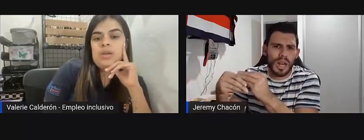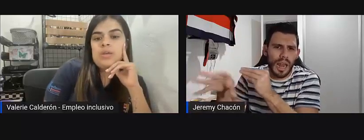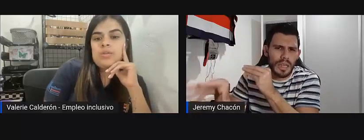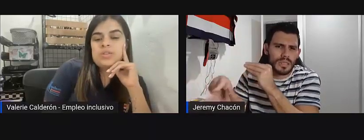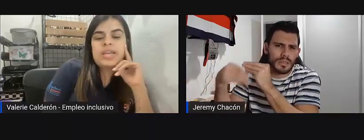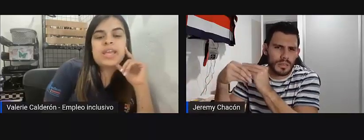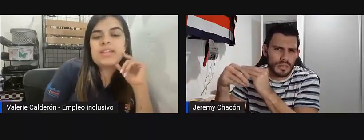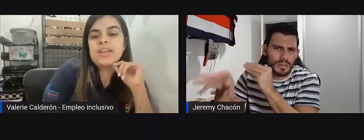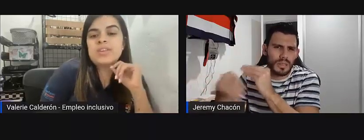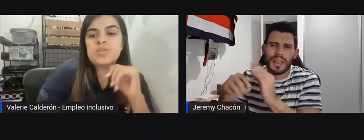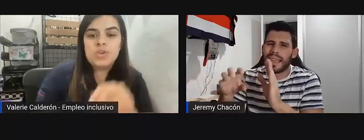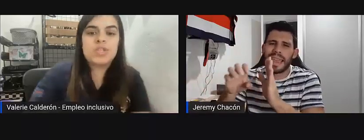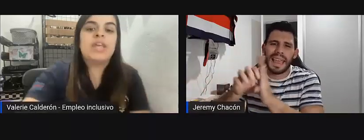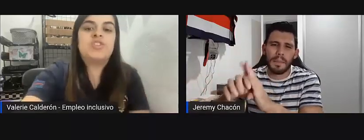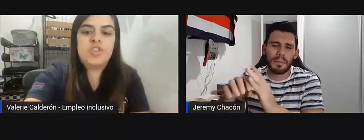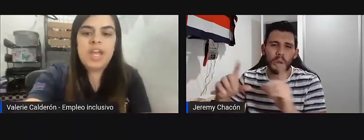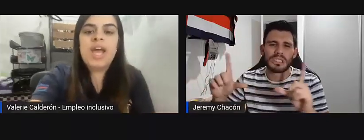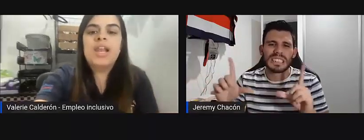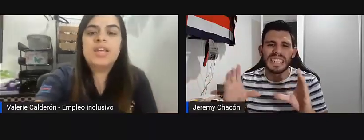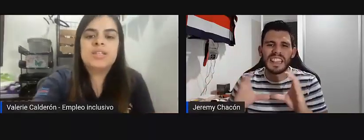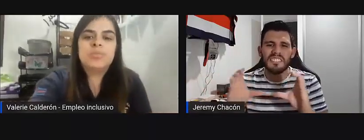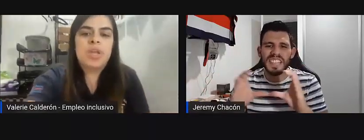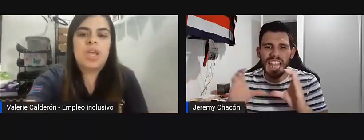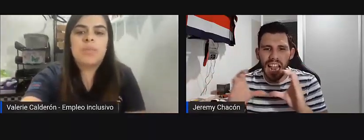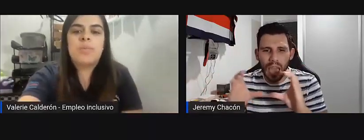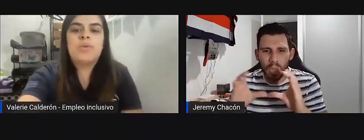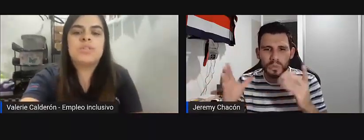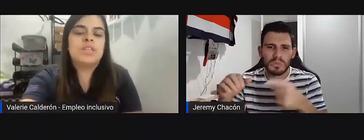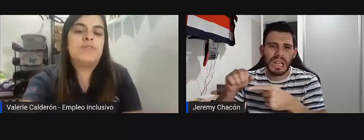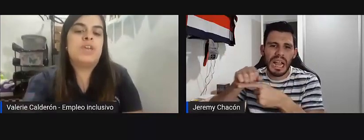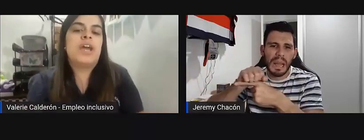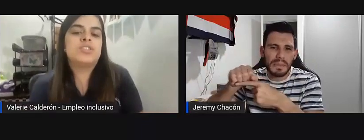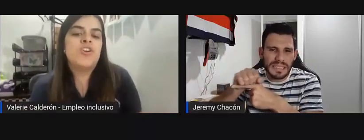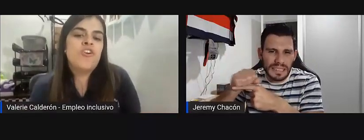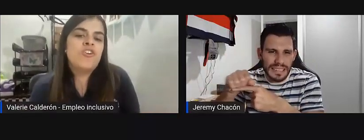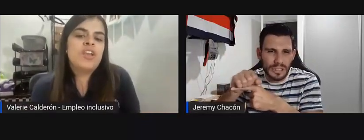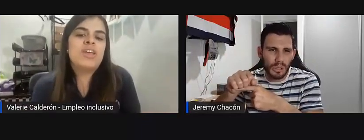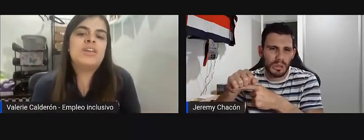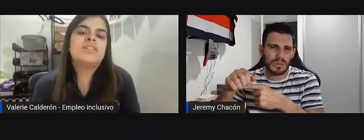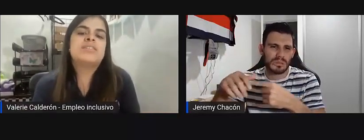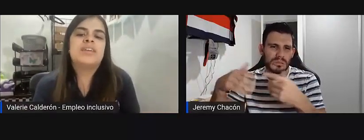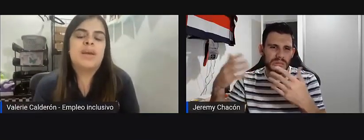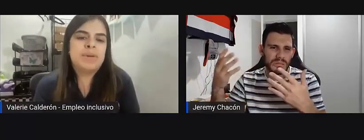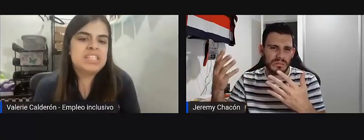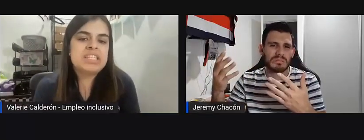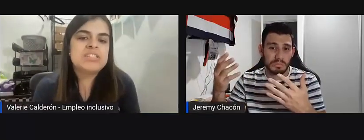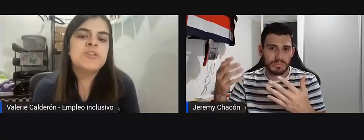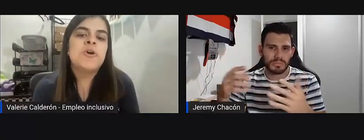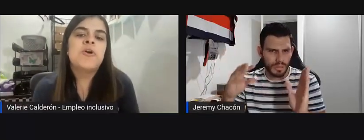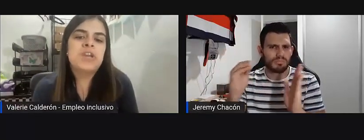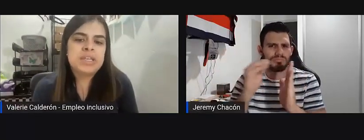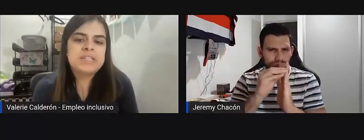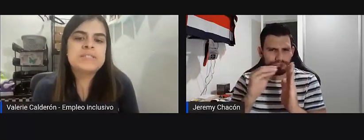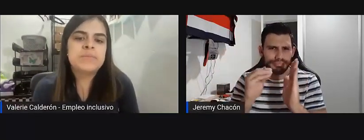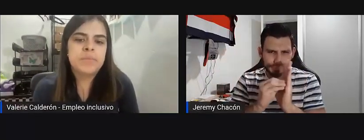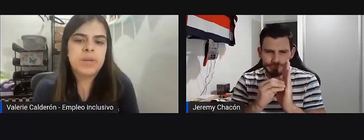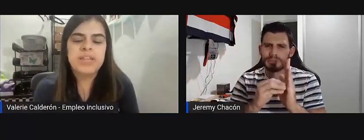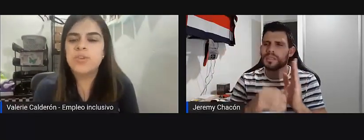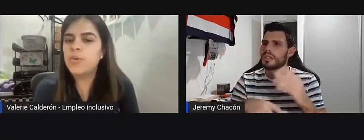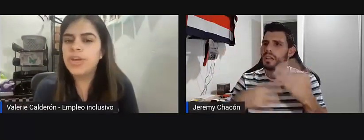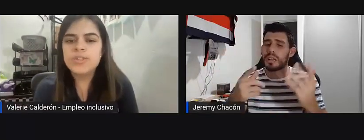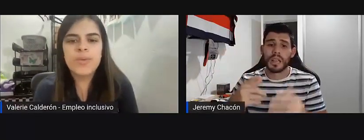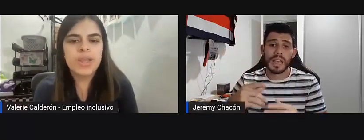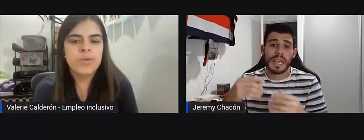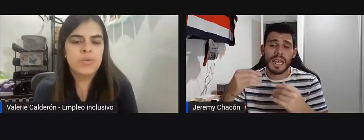no sé que tienen estudios adicionales por ejemplo certificaciones capacitaciones para todo eso va en